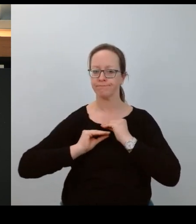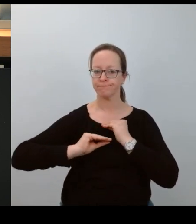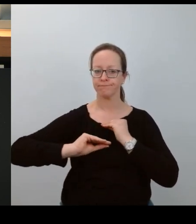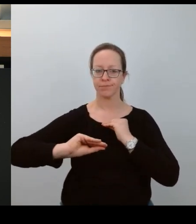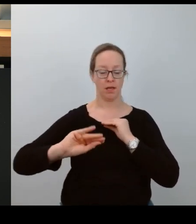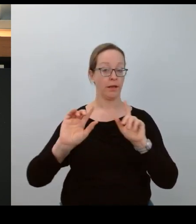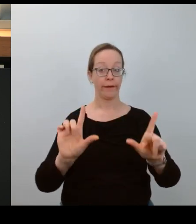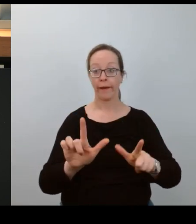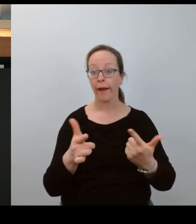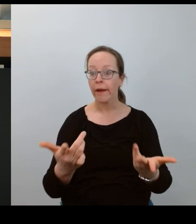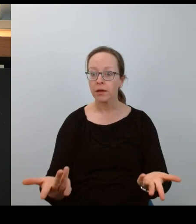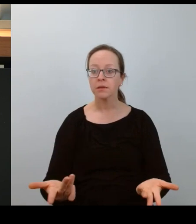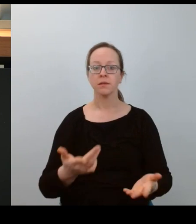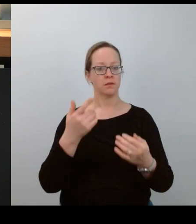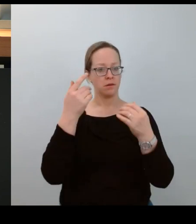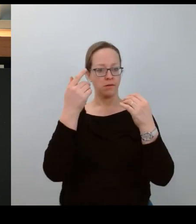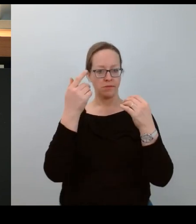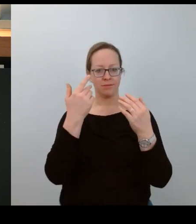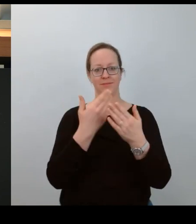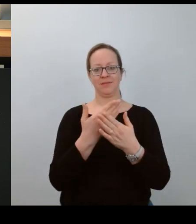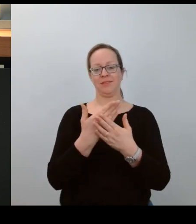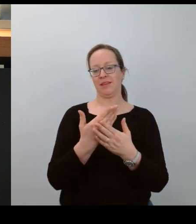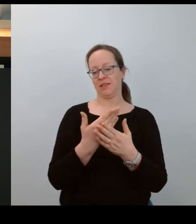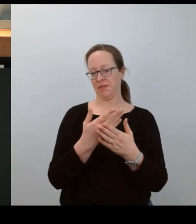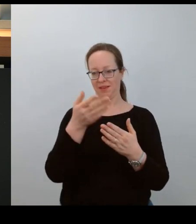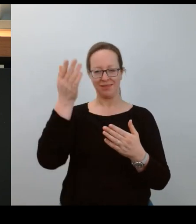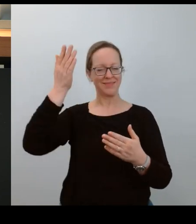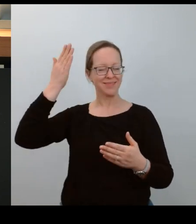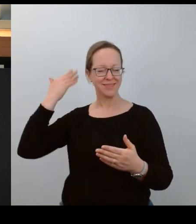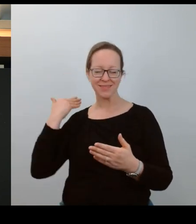Und genau diese haben wir jetzt mit Frau Kampp als neuer Datenschutzbeauftragten.